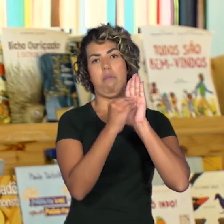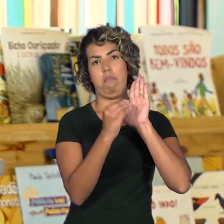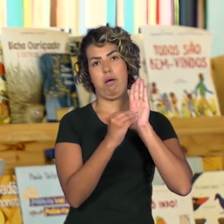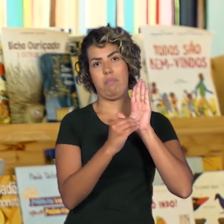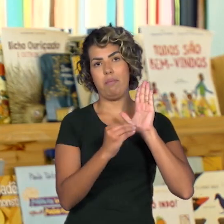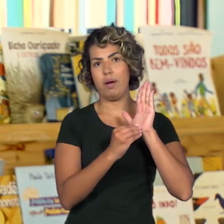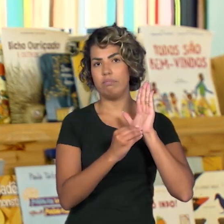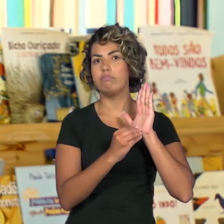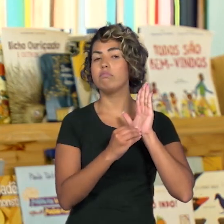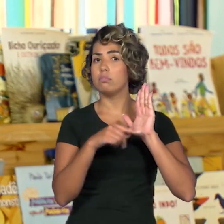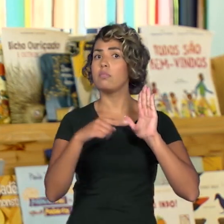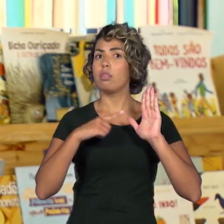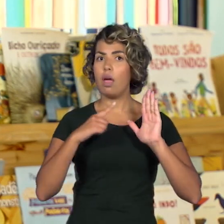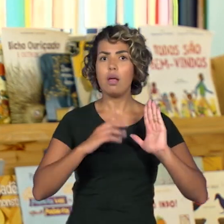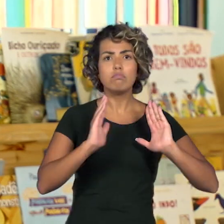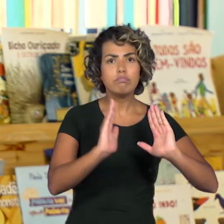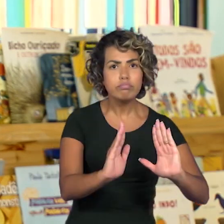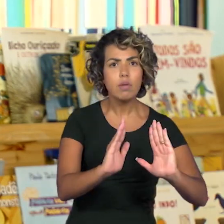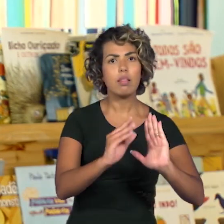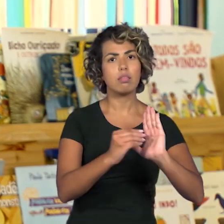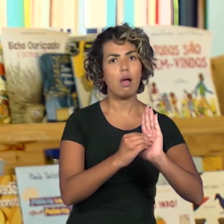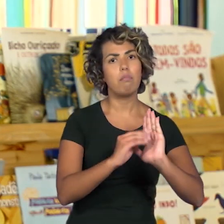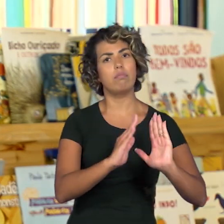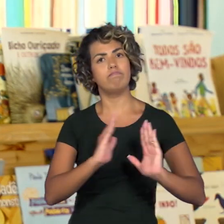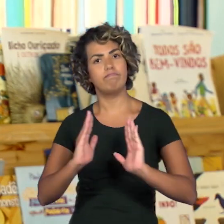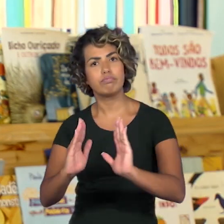E DEVEM SER REALIZADOS EM CADA ETAPA DESCRITA ACIMA.